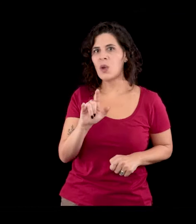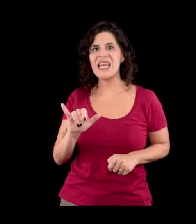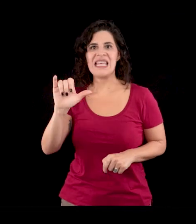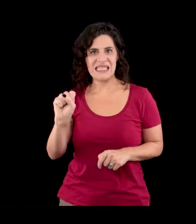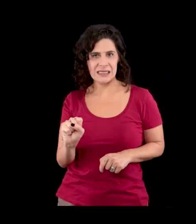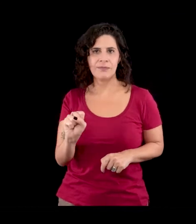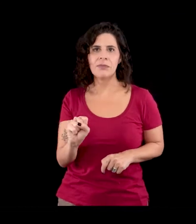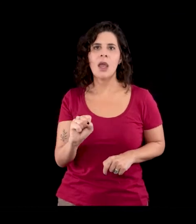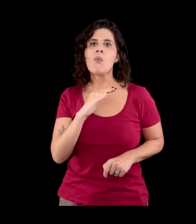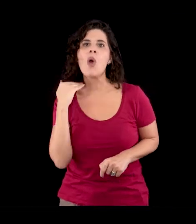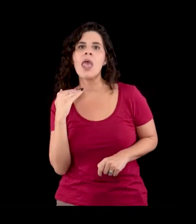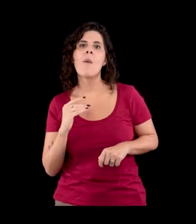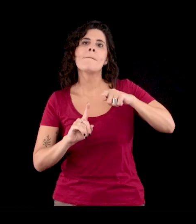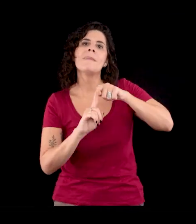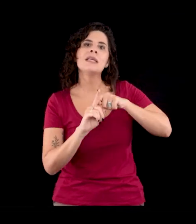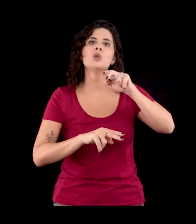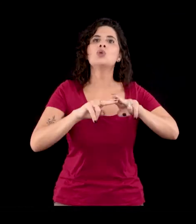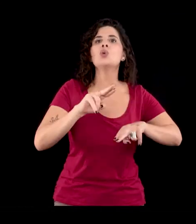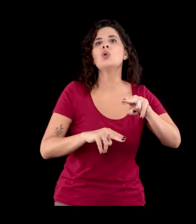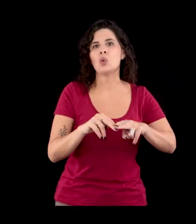e o Willys faleceu em junho